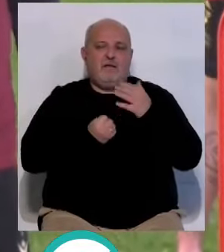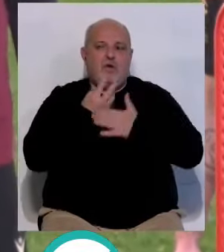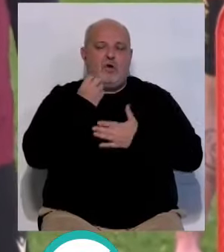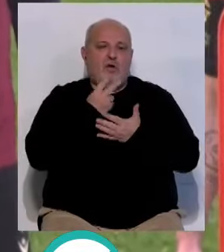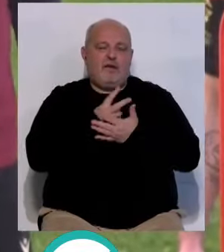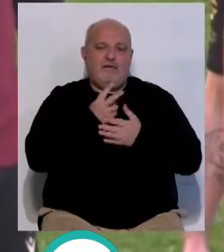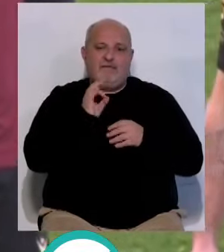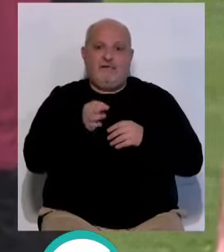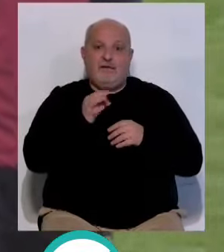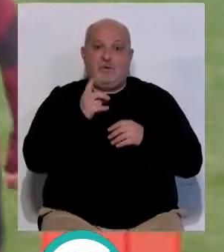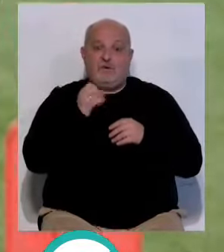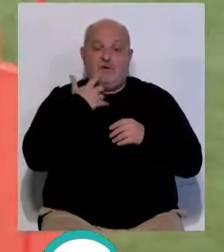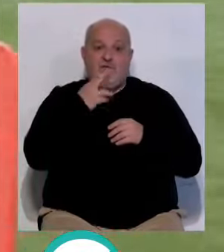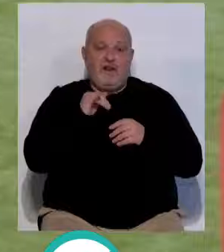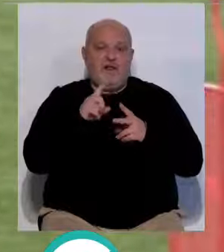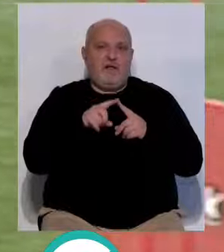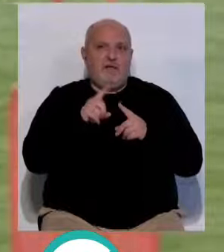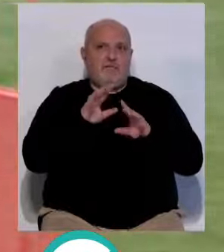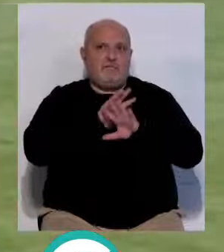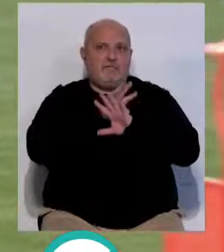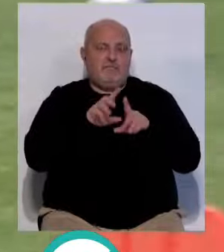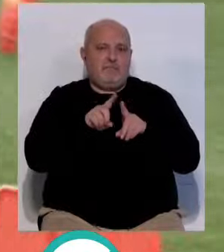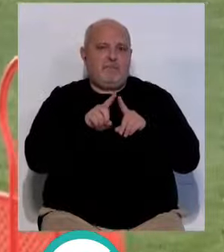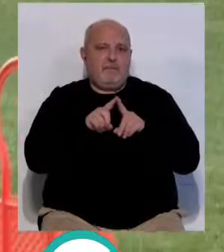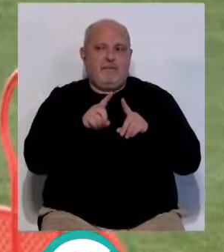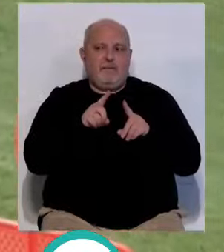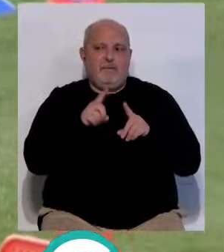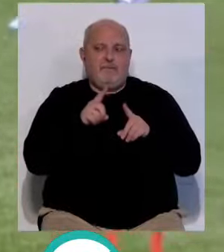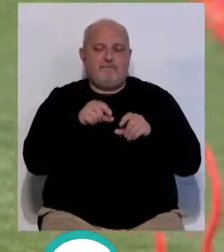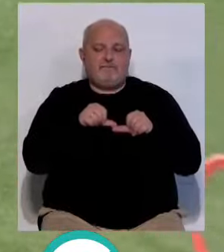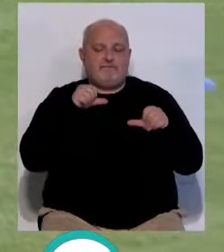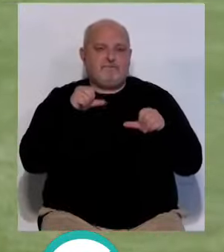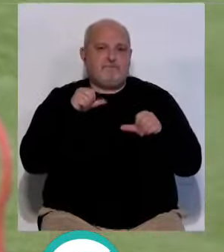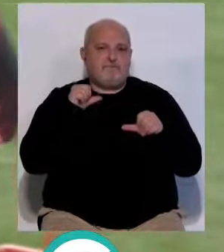cierto Es que sin Luis F ha estado prácticamente viudo no de pareja de centrales durante toda la